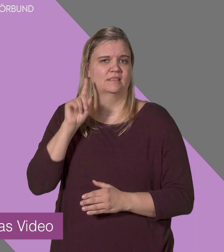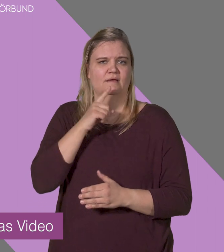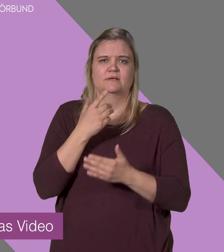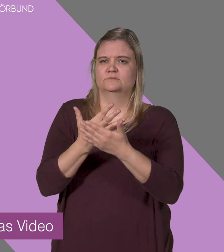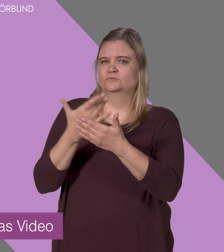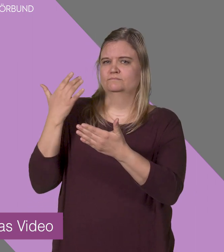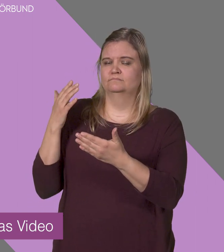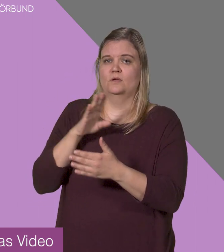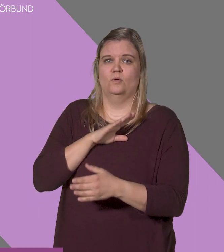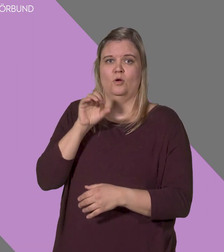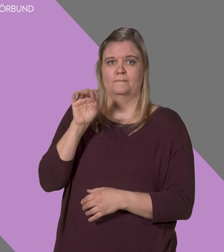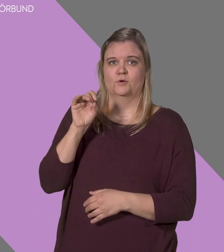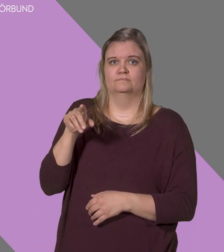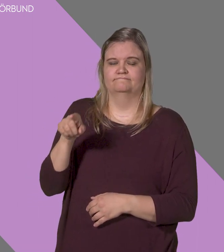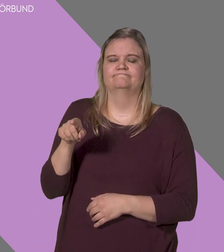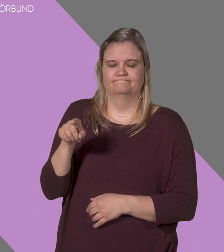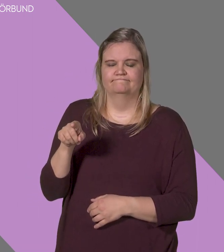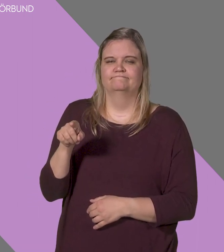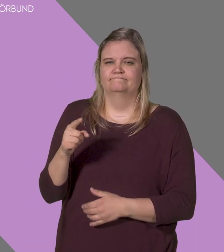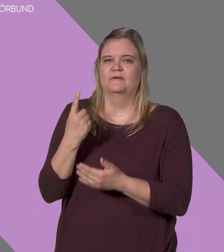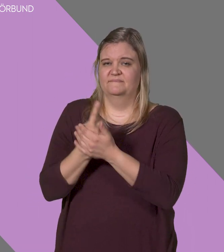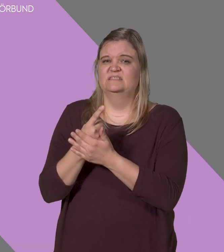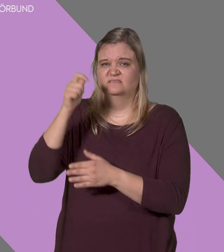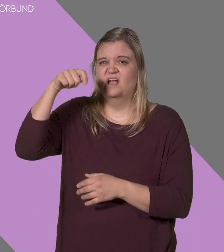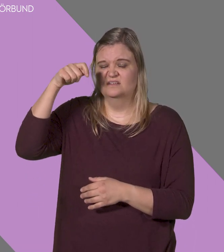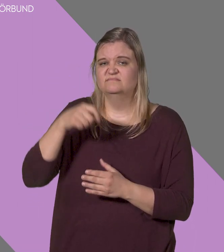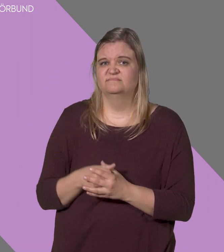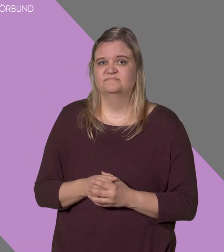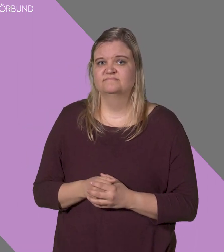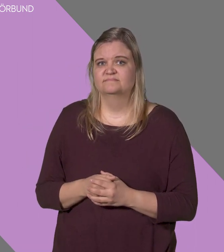Åbo är en viktig stad i de dövas historia: